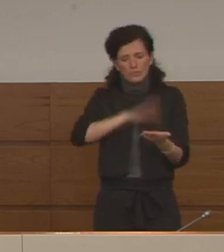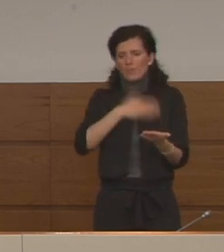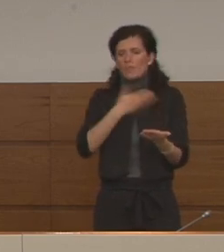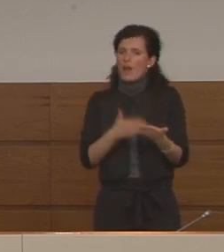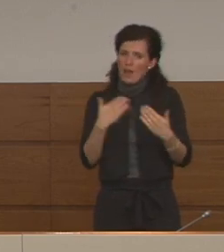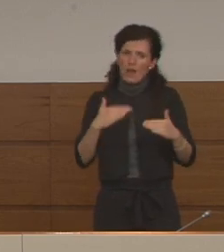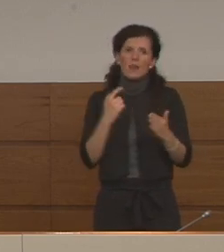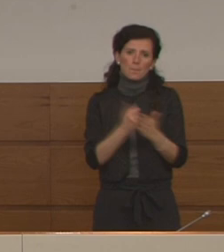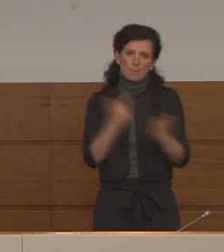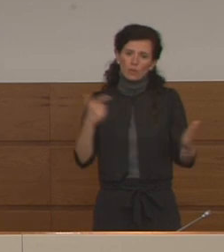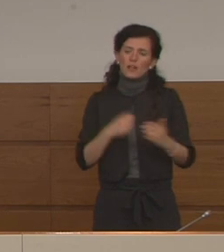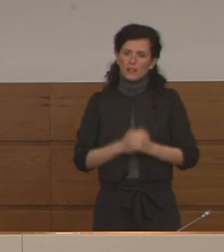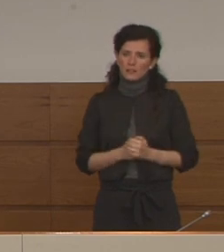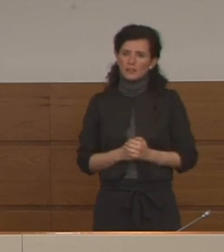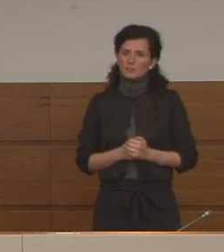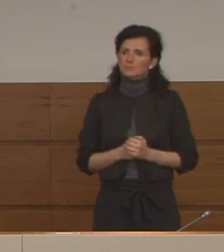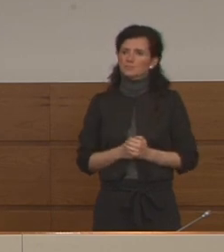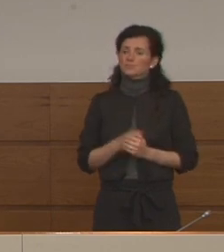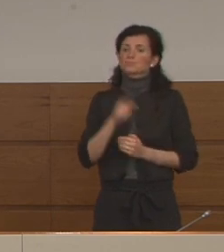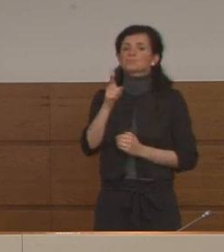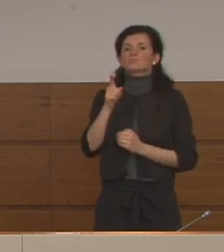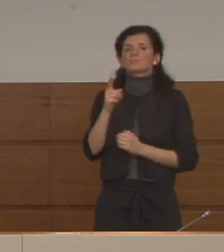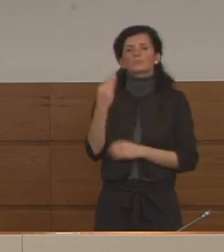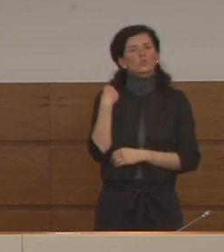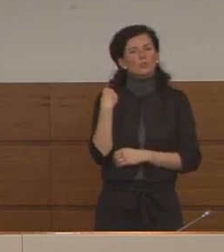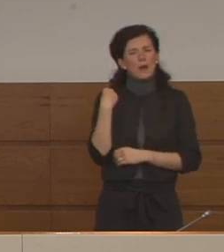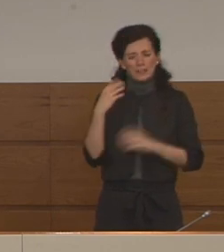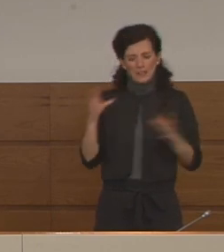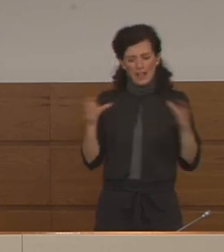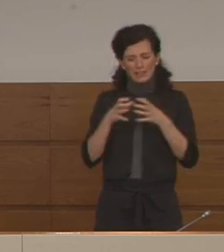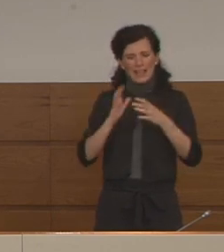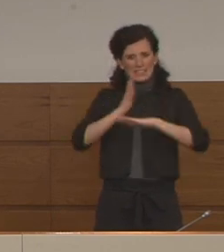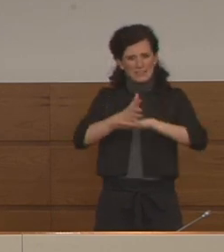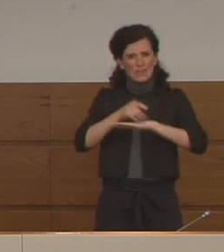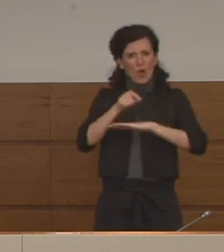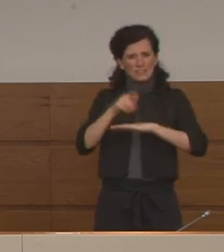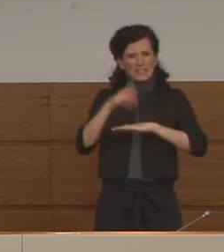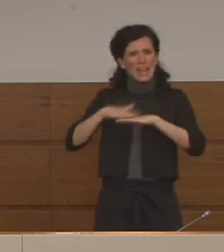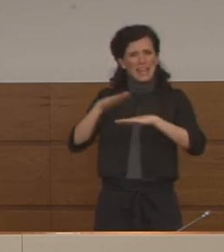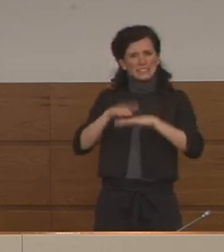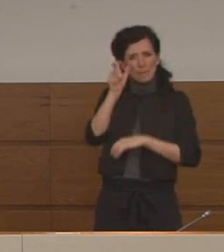Allora, sulla task force voglio dire che oggi c'è stata un'altra riunione.